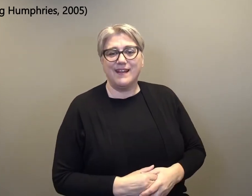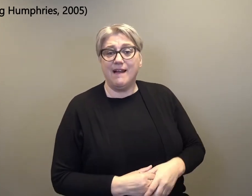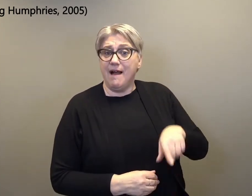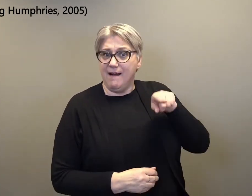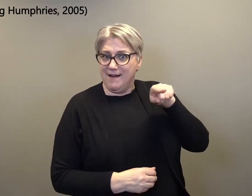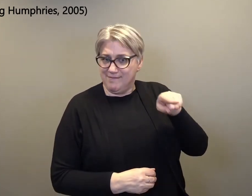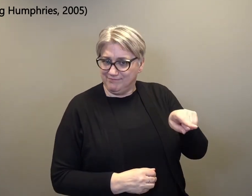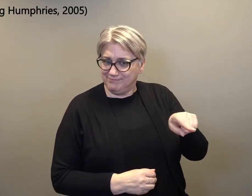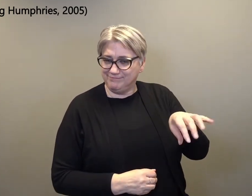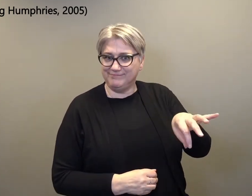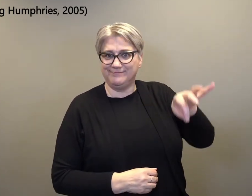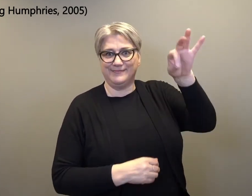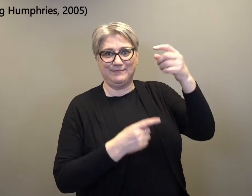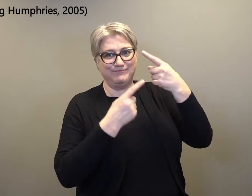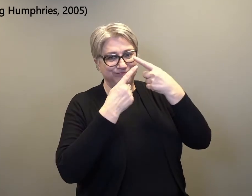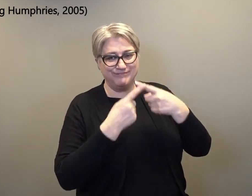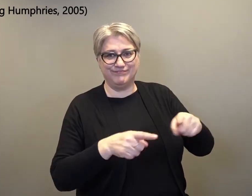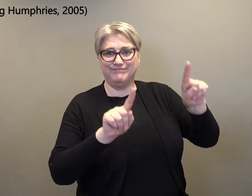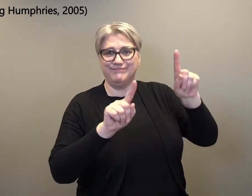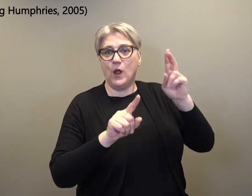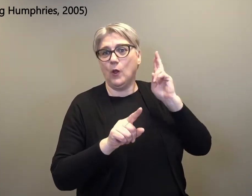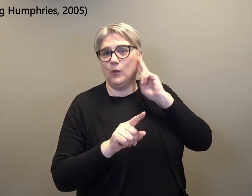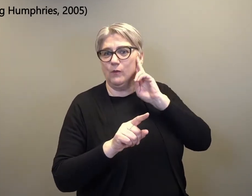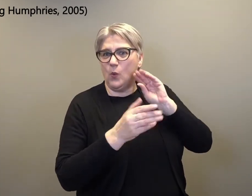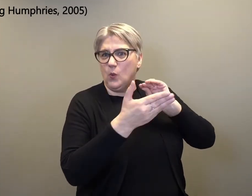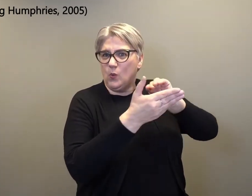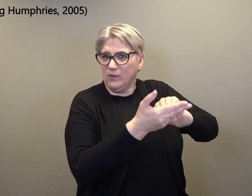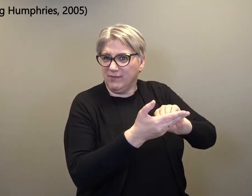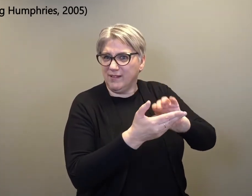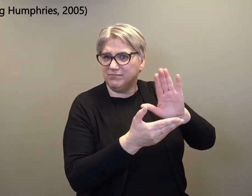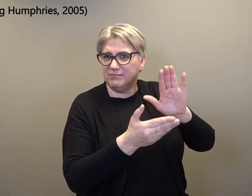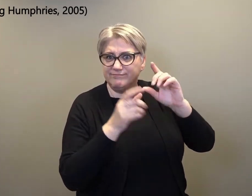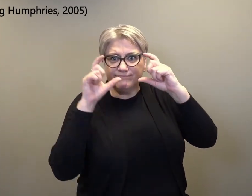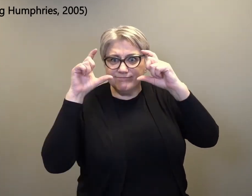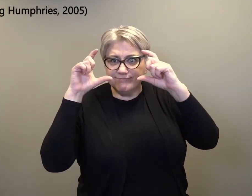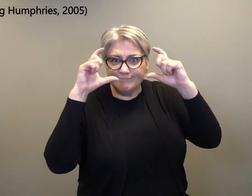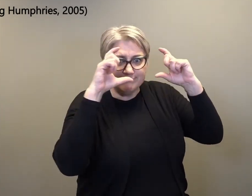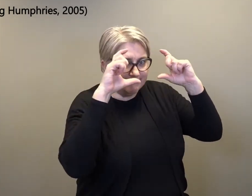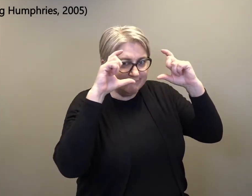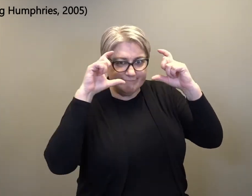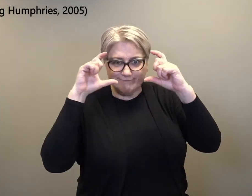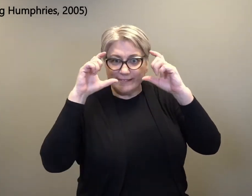Má þar nefna ólíkar leiðir sem döff nýta til að ná athygli hvers annars